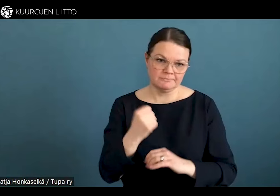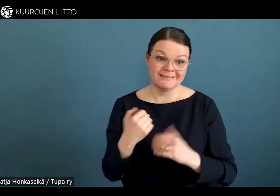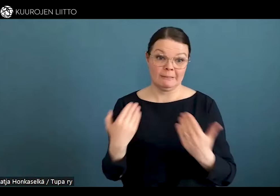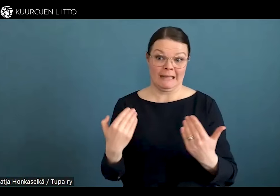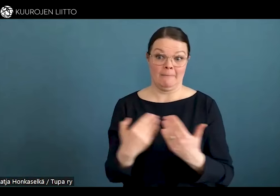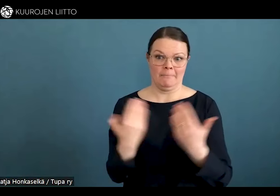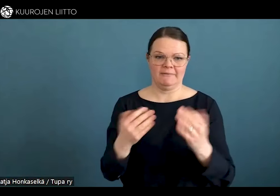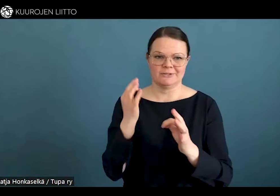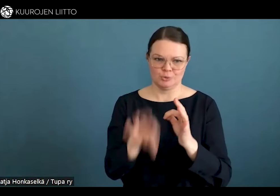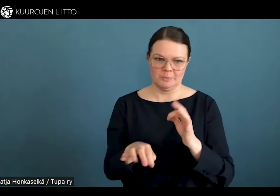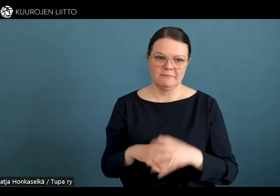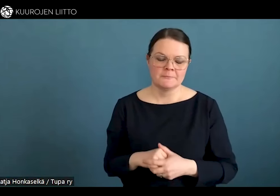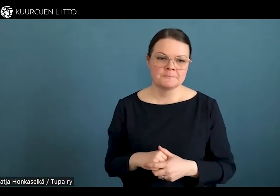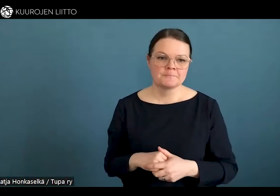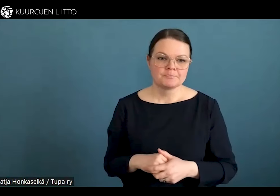vastaamaan tämän päivän tarpeita.